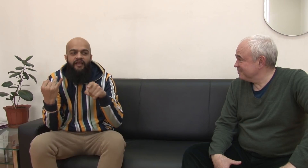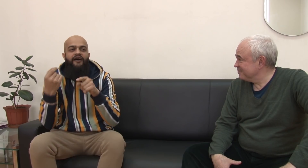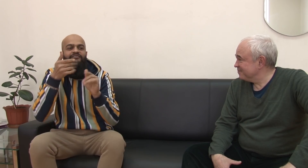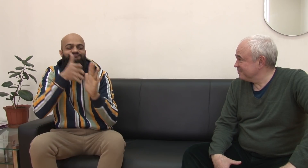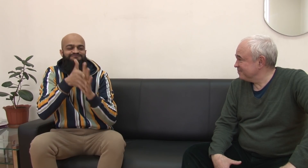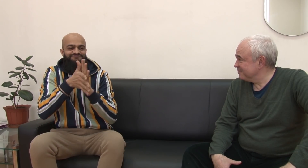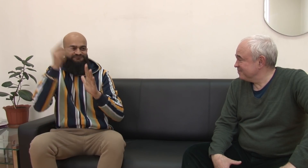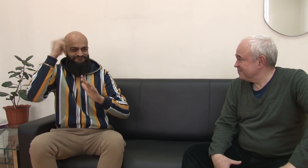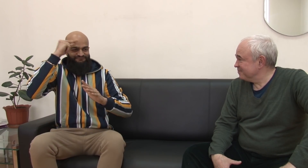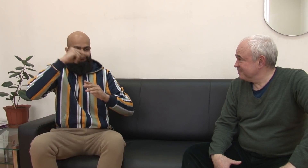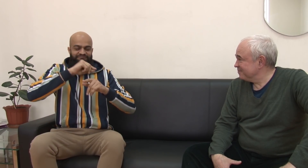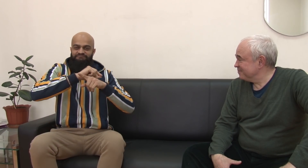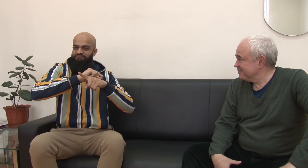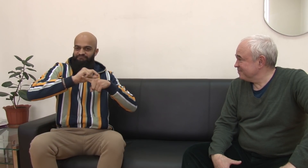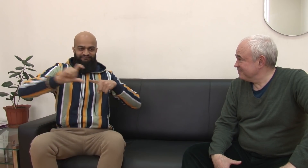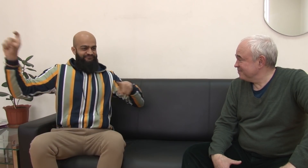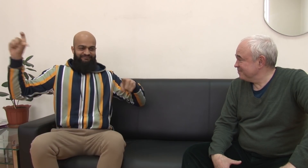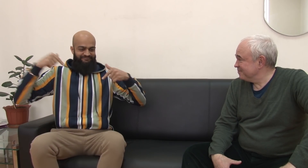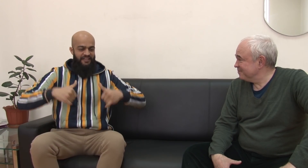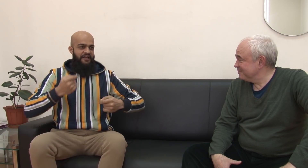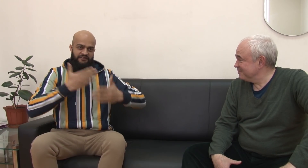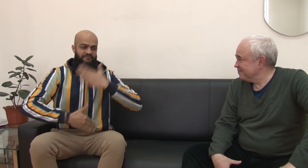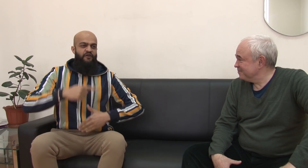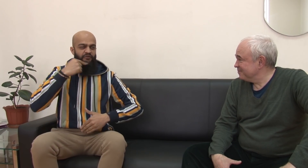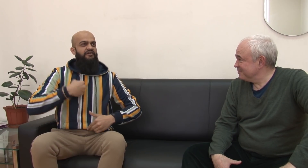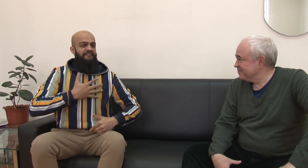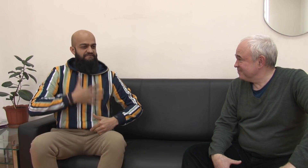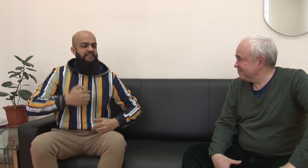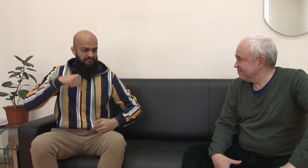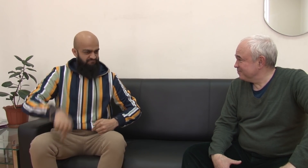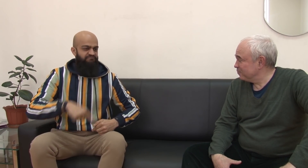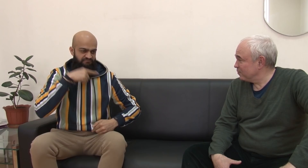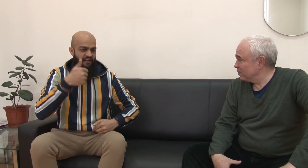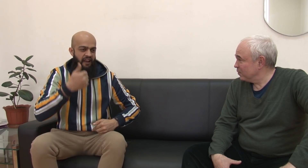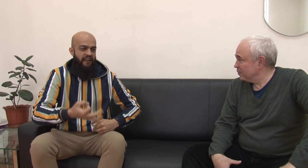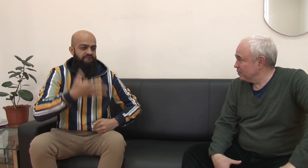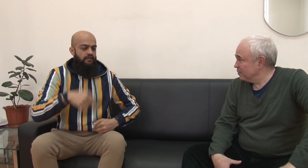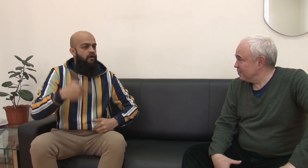Постепенно привык. Здесь мне нравится.